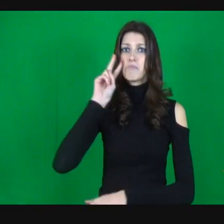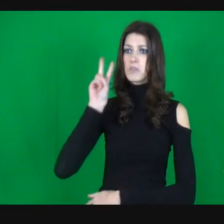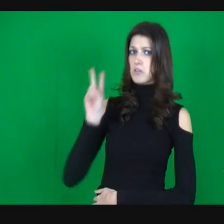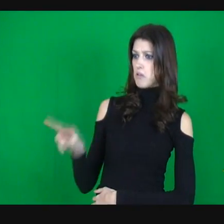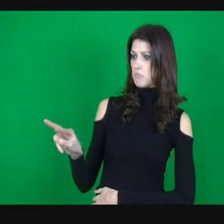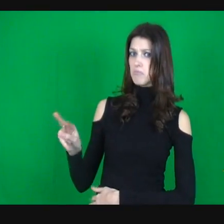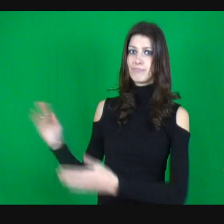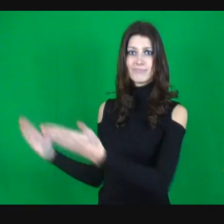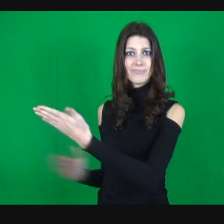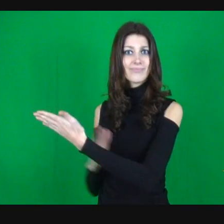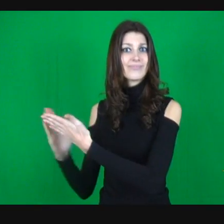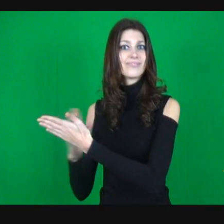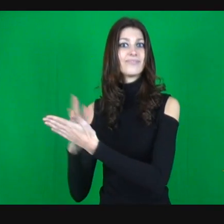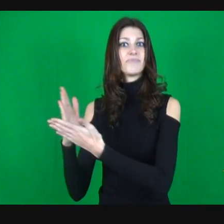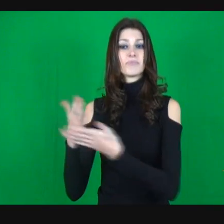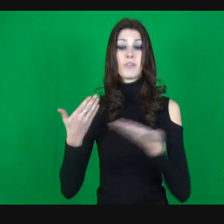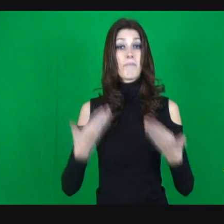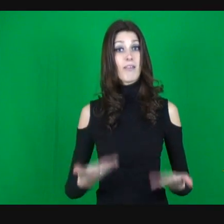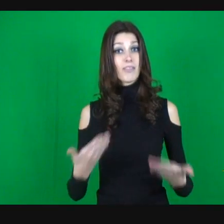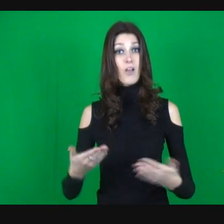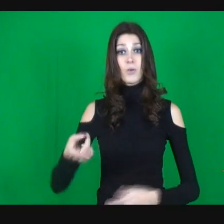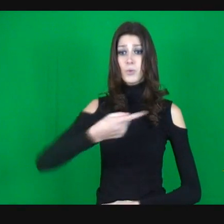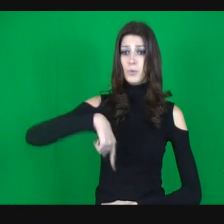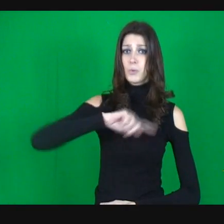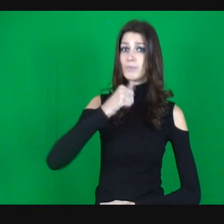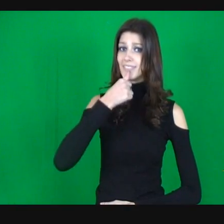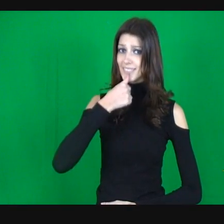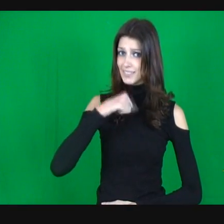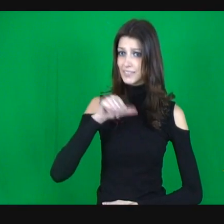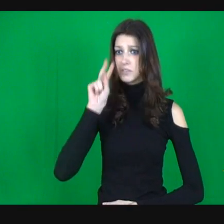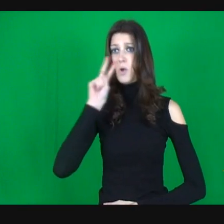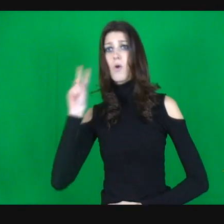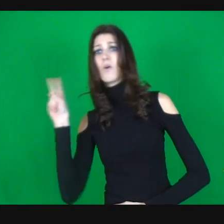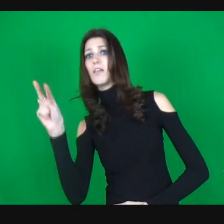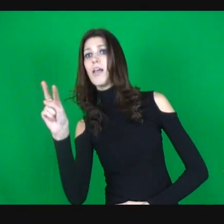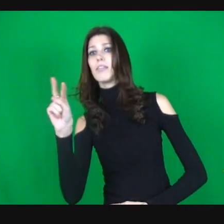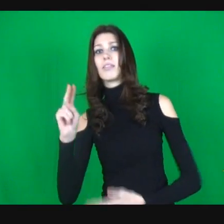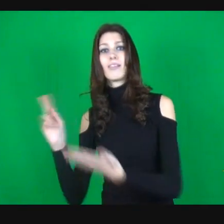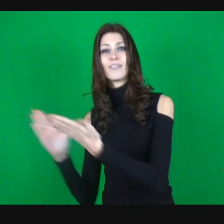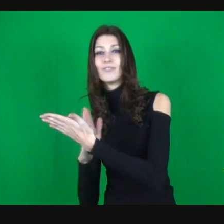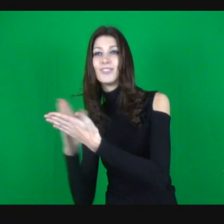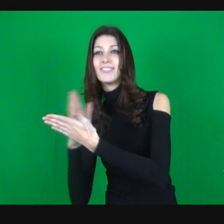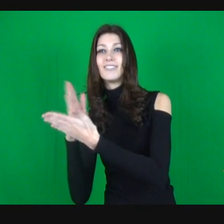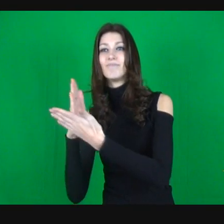regardons le chemin parcouru mais ayons aussi une exigence pour le chemin qui reste à parcourir.